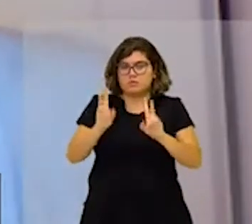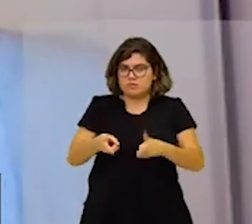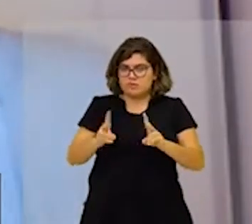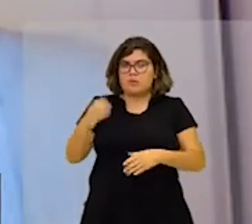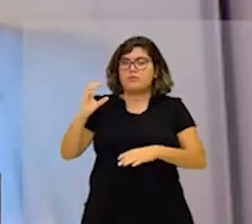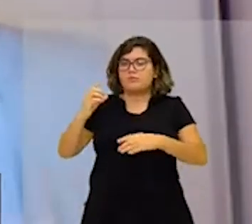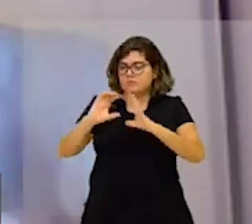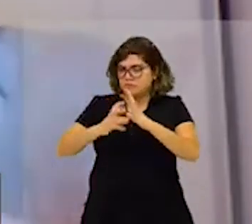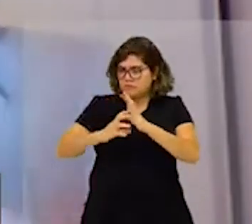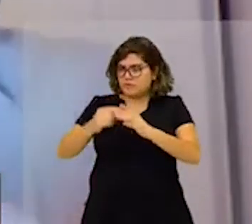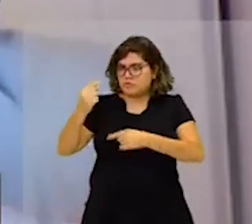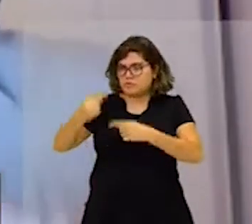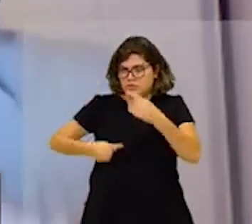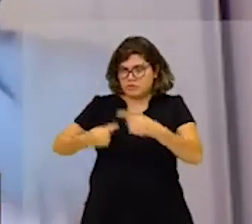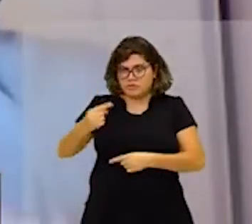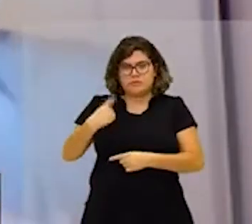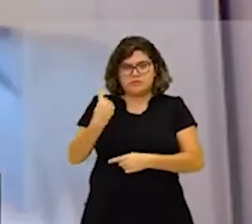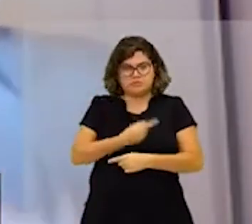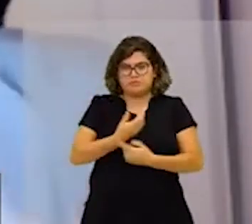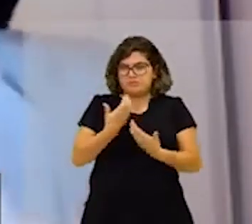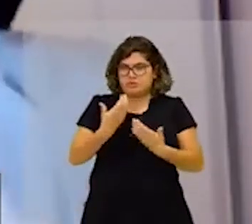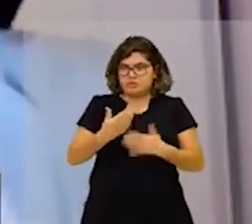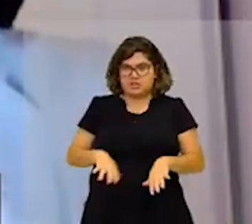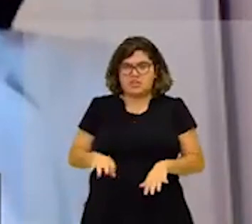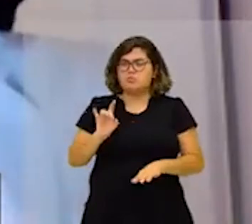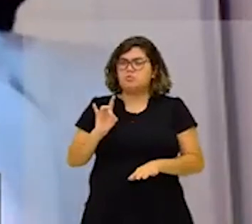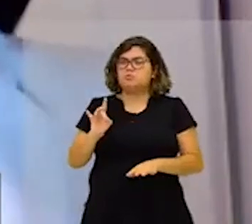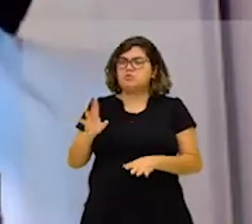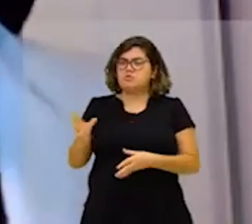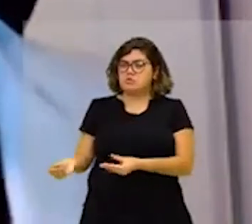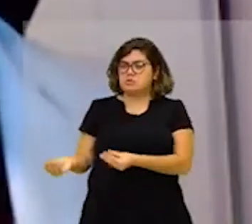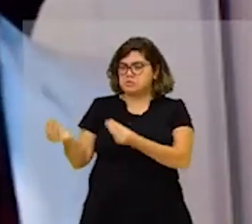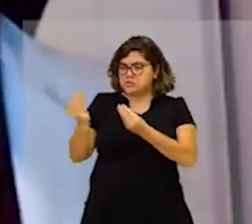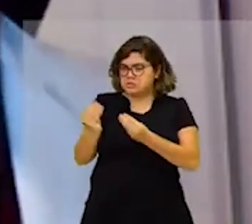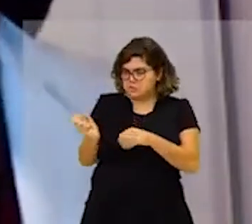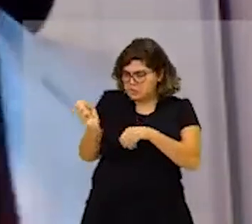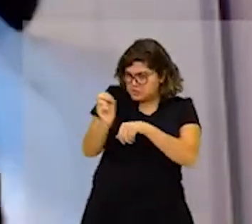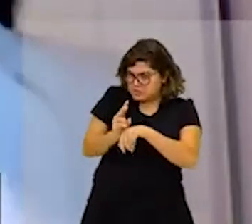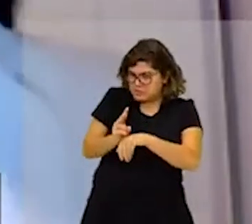é o poder político nós não queremos mais a pena reserva de vagas no edital do curso nós queremos